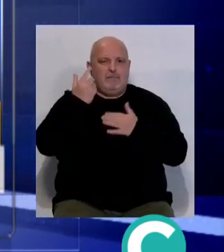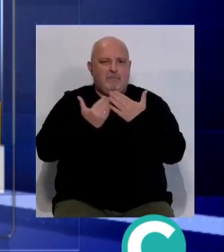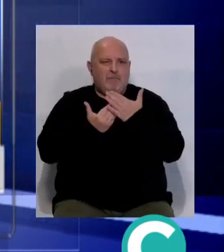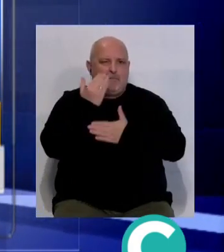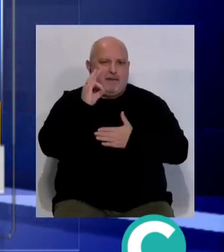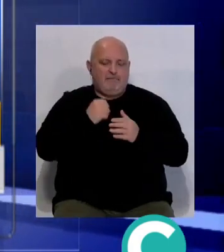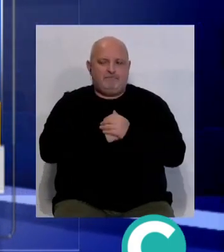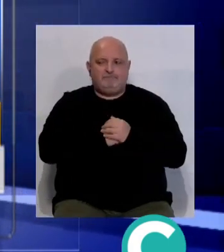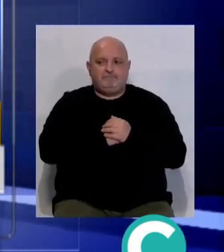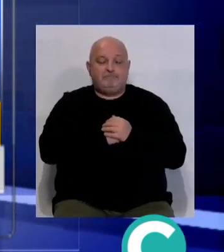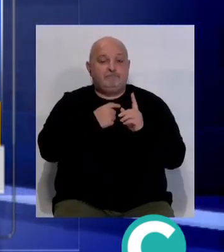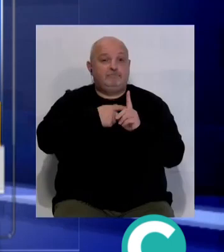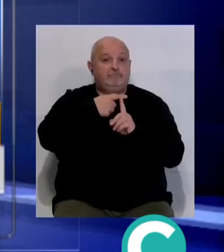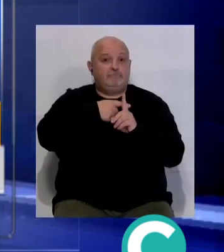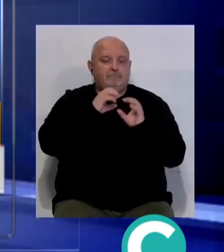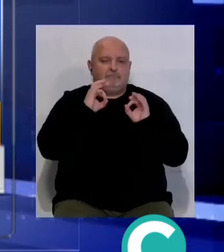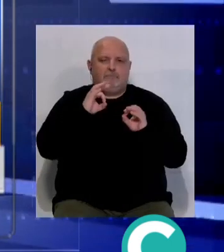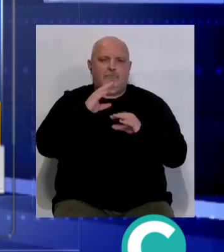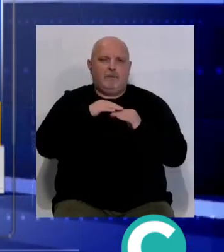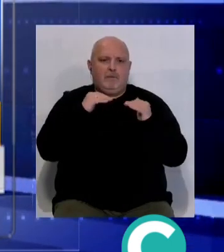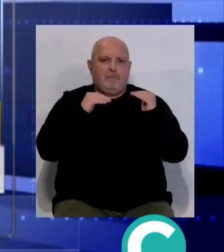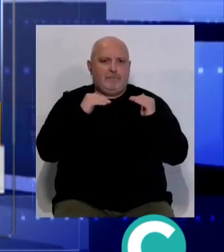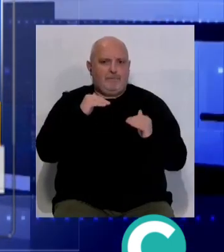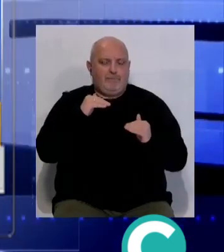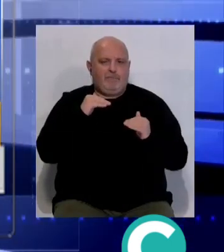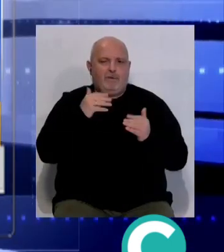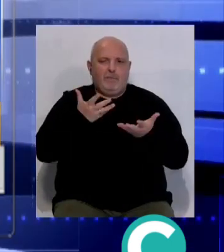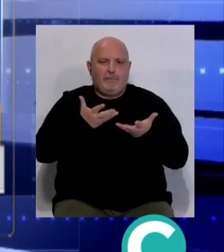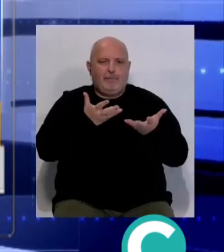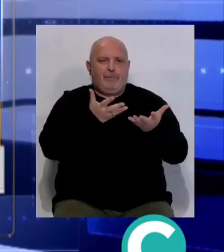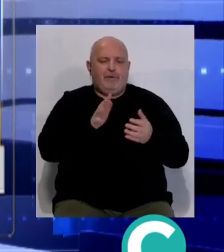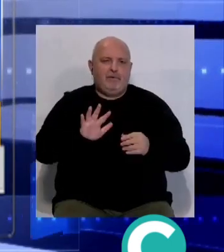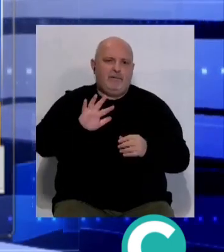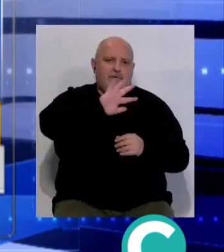día las temperaturas mínimas en descenso y Con vientos del este de moderados a